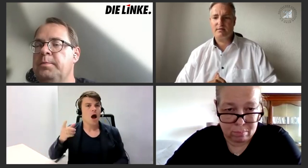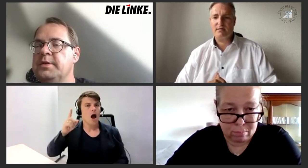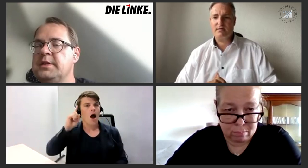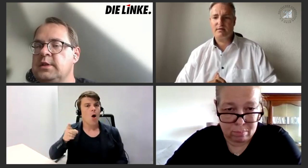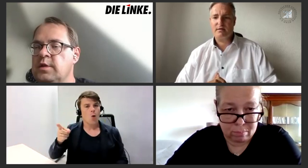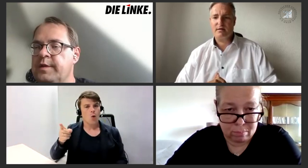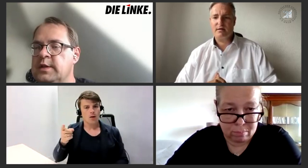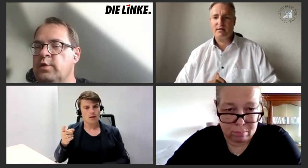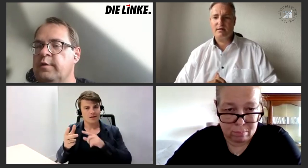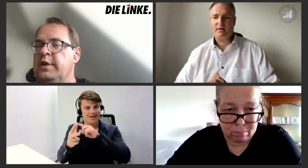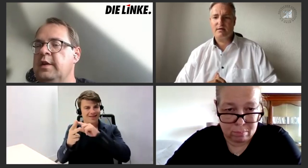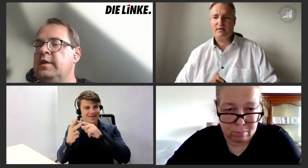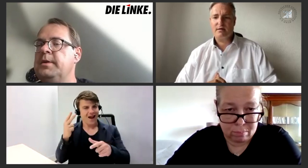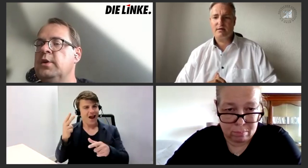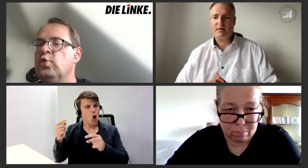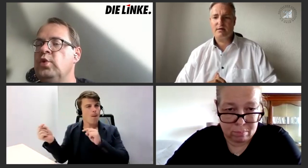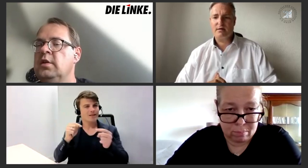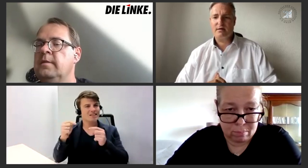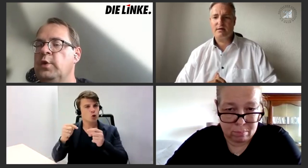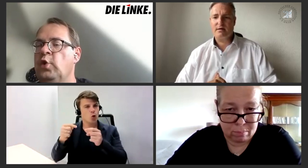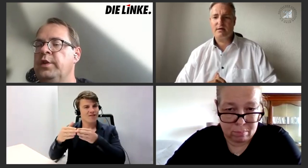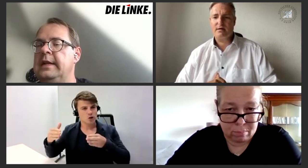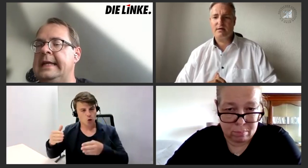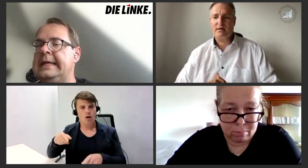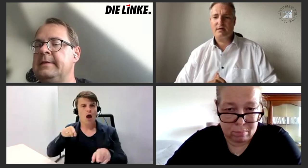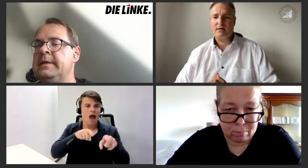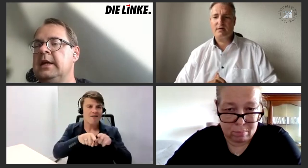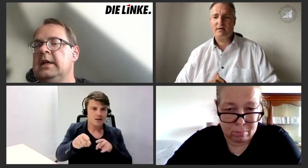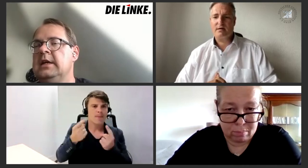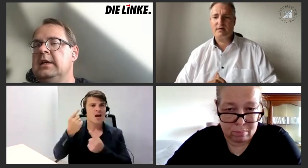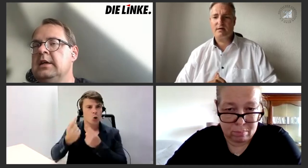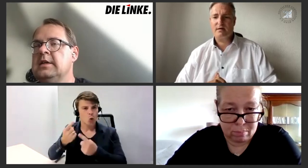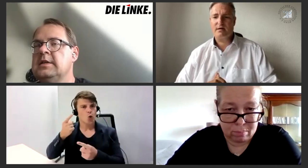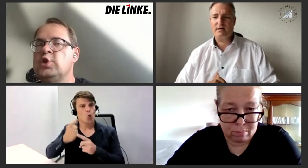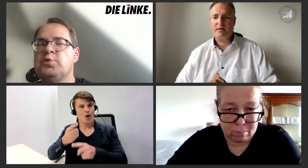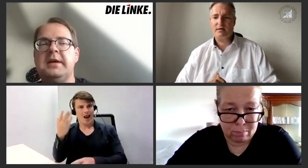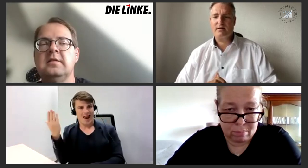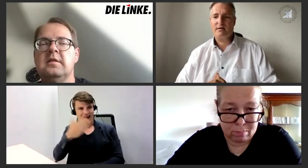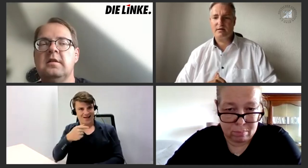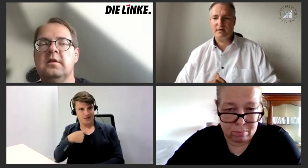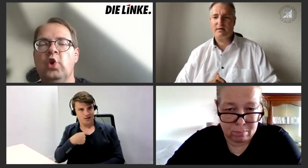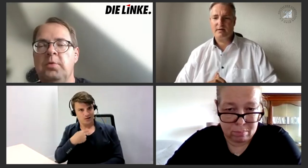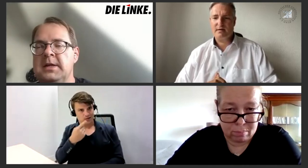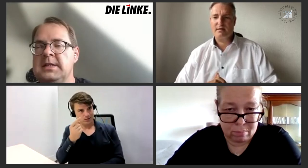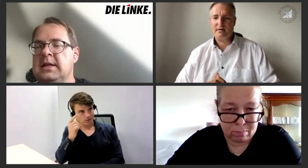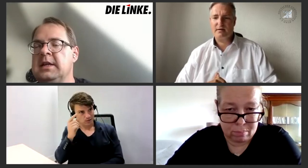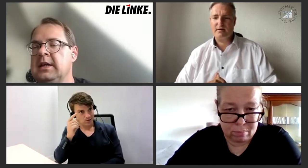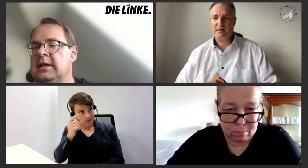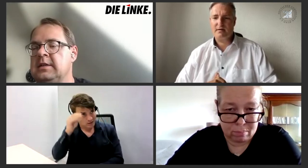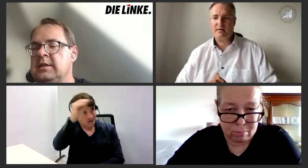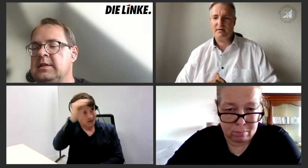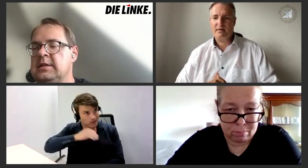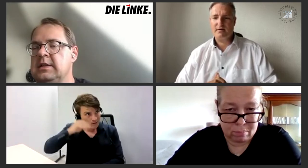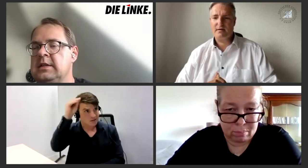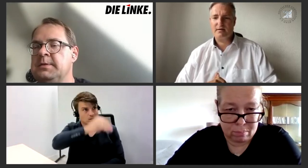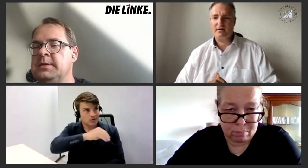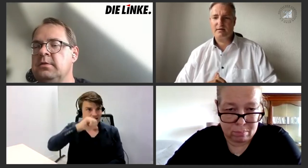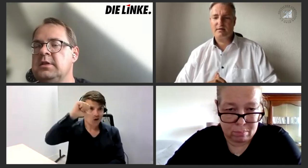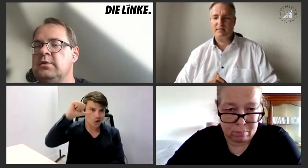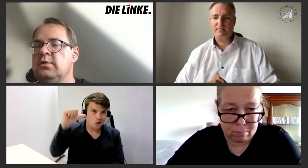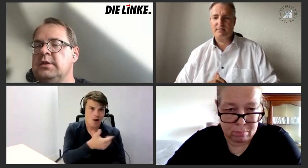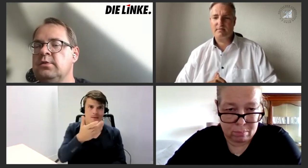der drei Oppositionsfraktionen von FDP, GRÜNEN und LINKEN das entsprechend nochmals angeregt, dass